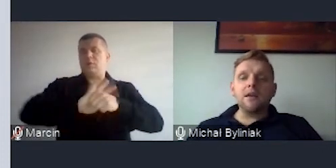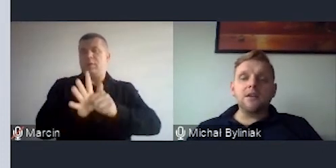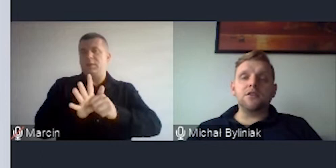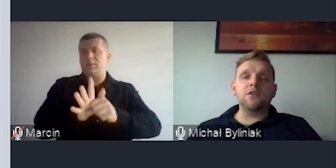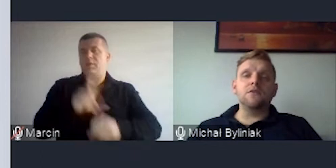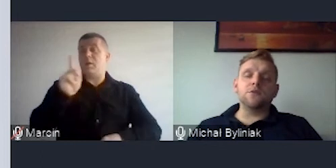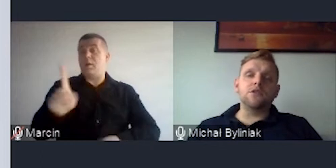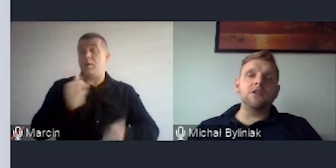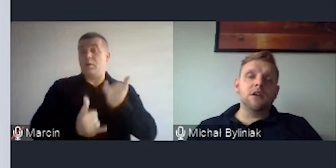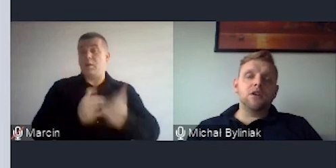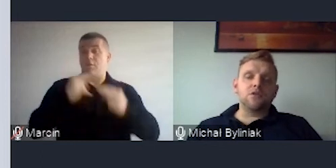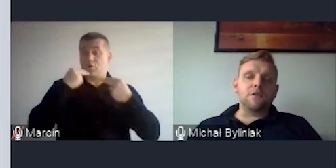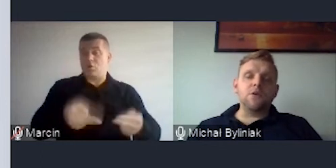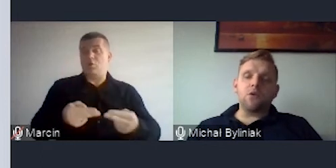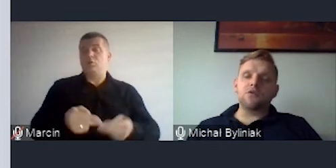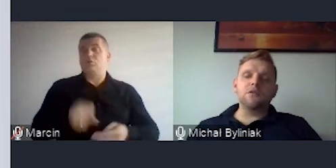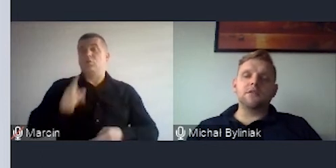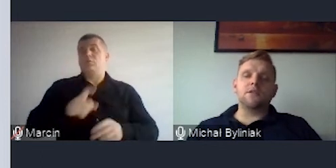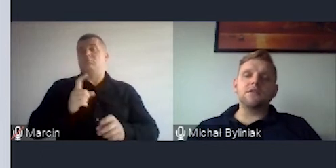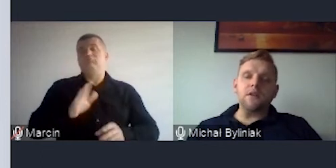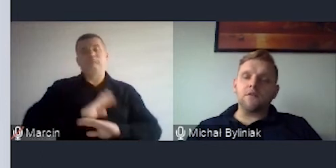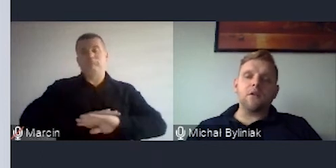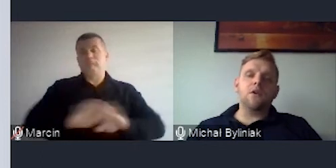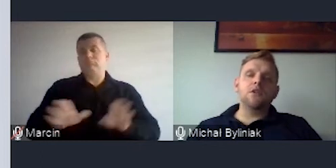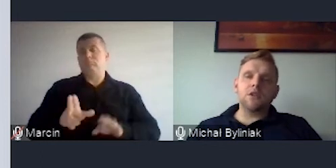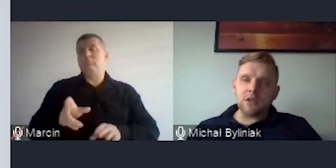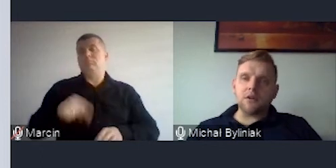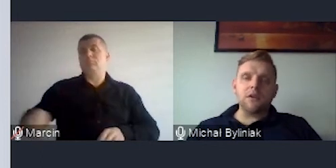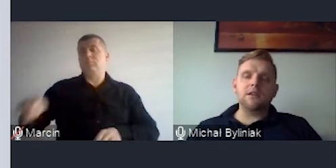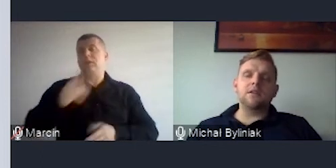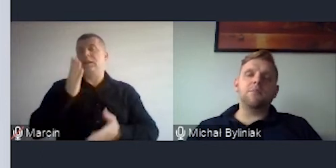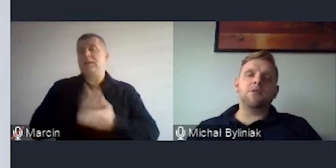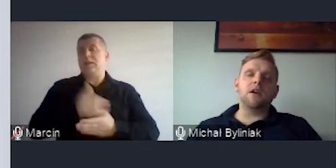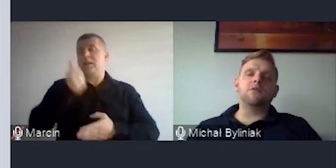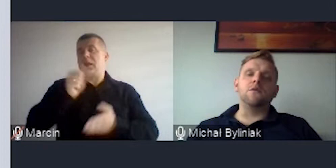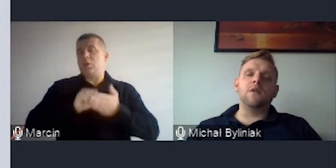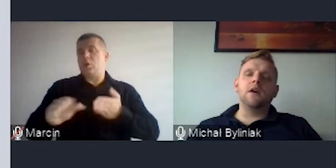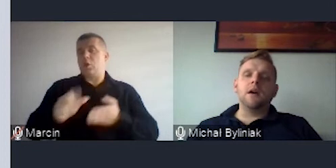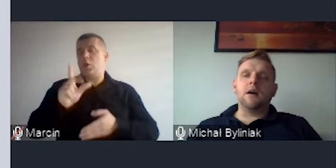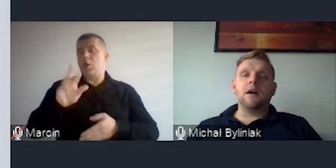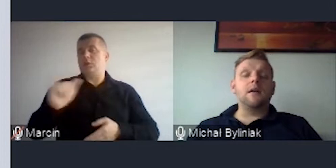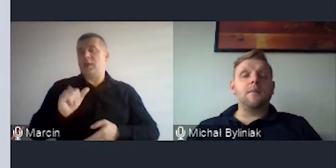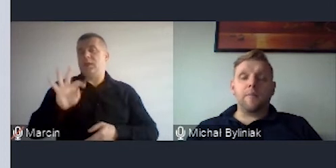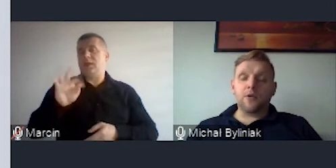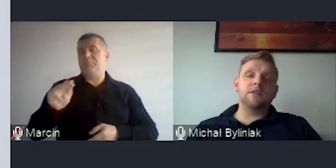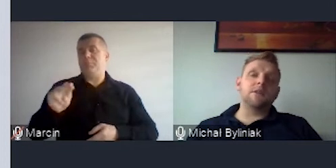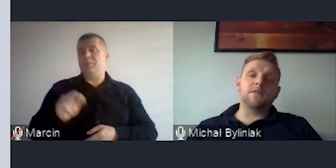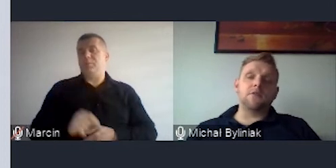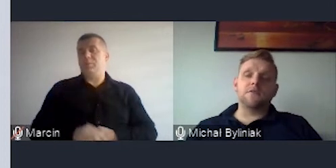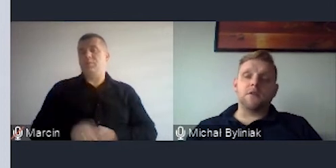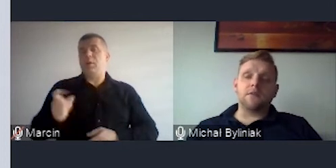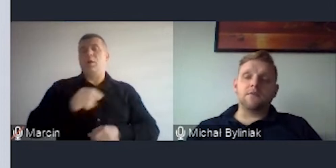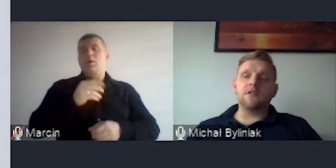ale jeśli on wróci, to wyłączony jest rodzajowo tylko jeden typ projektów – projekty badawczo-rozwojowe.